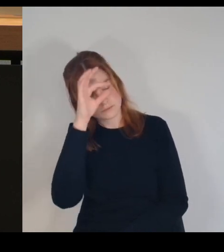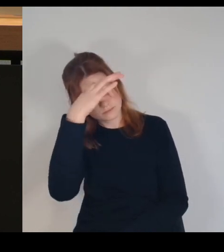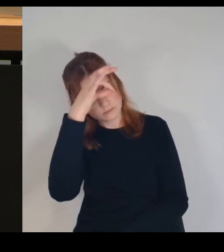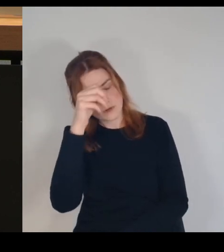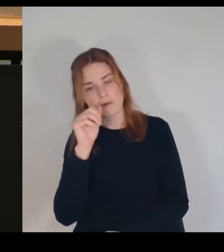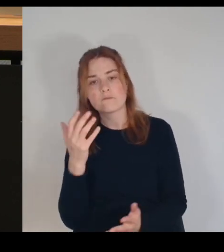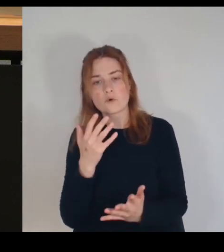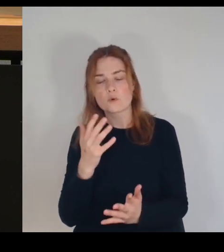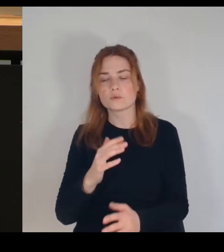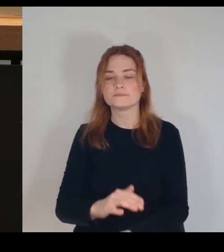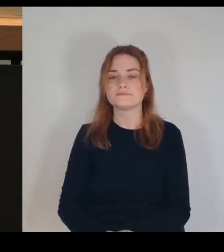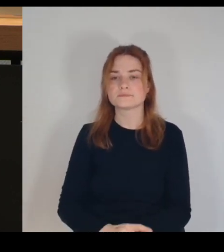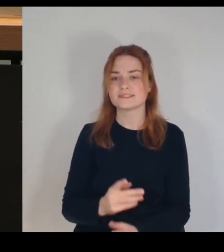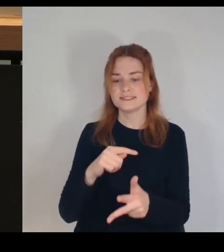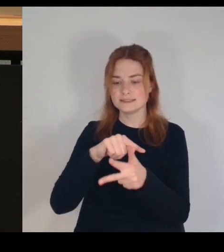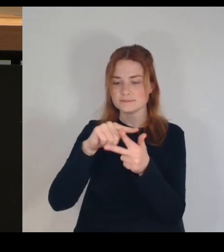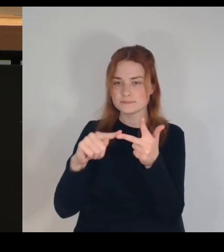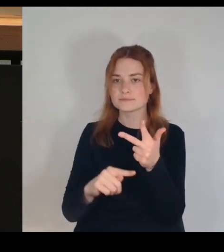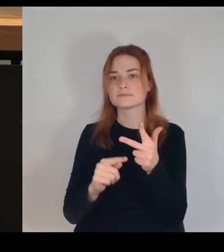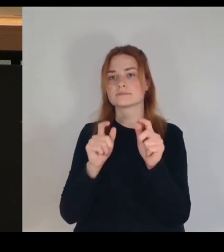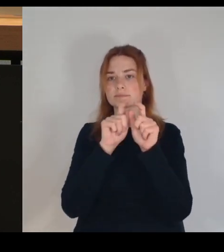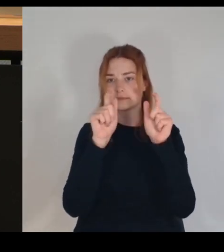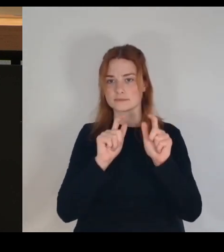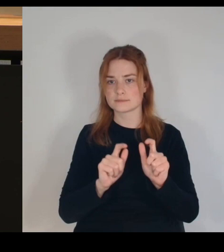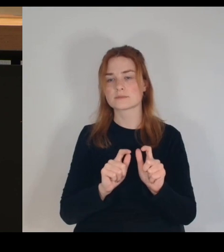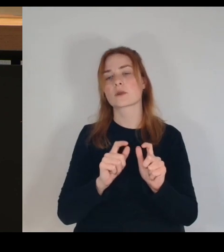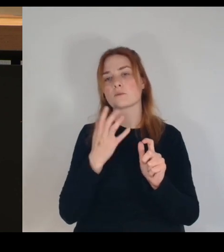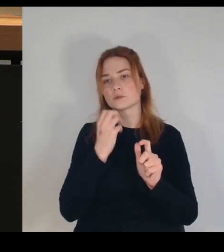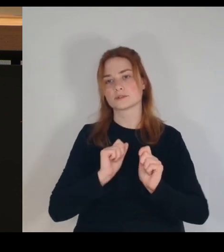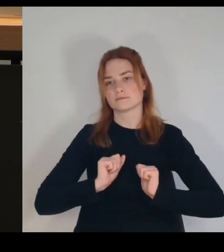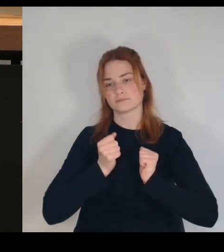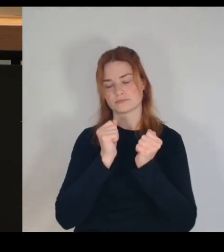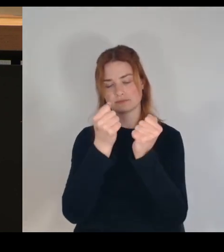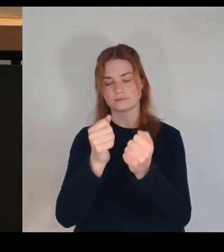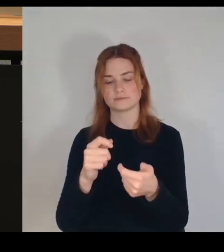definitiv die Frage Wie kommen Busse und Bahnen, also in dem Fall